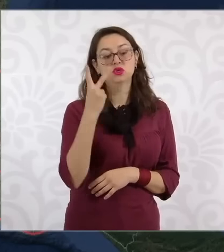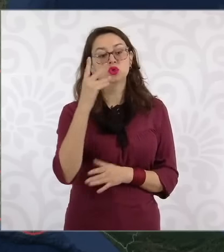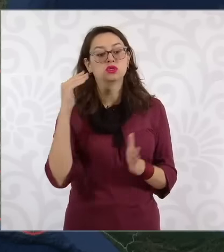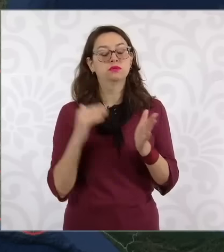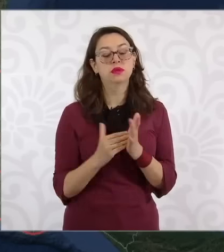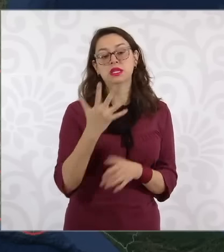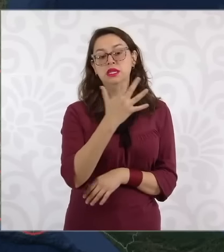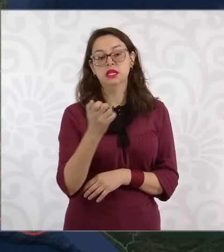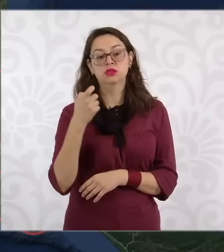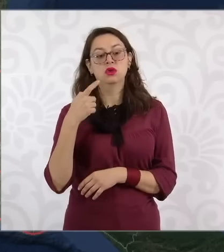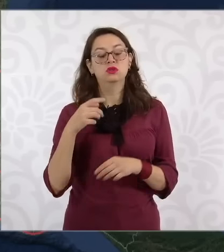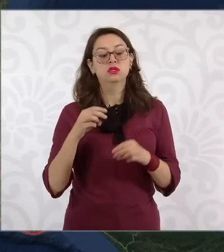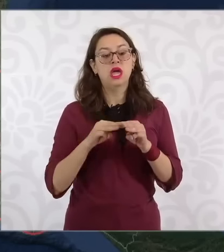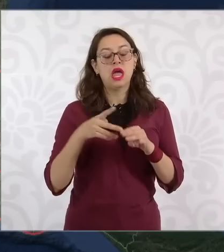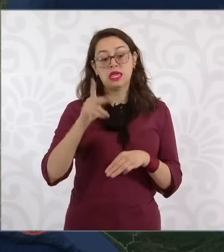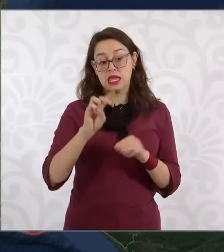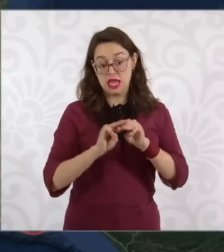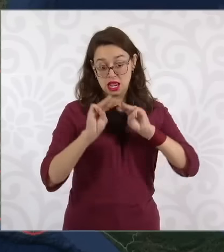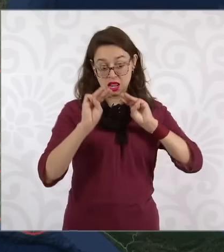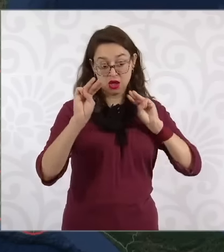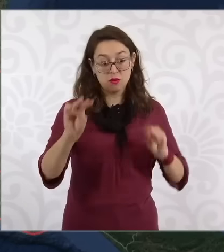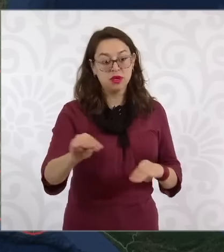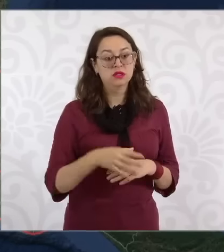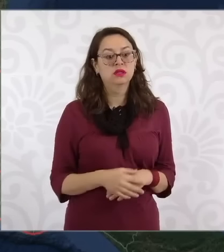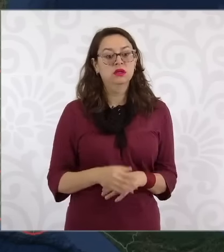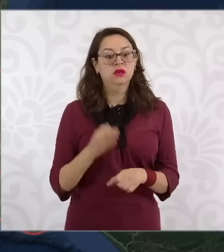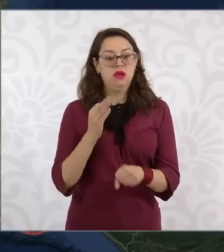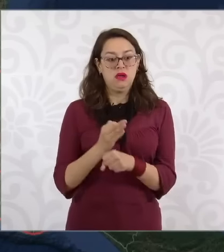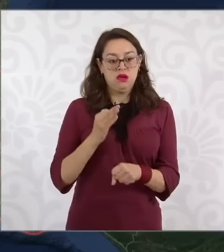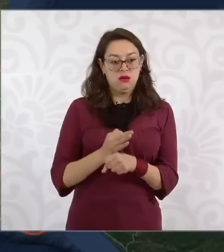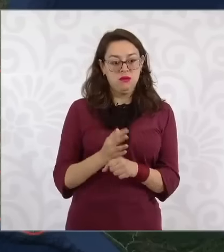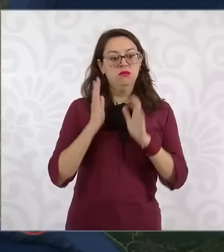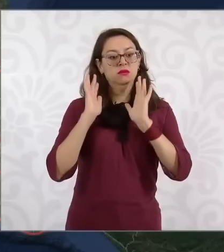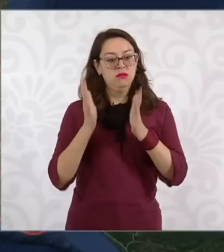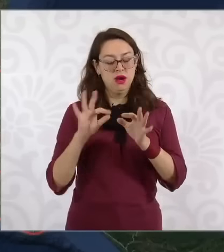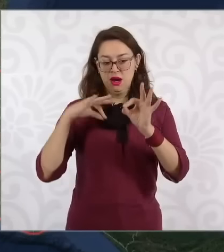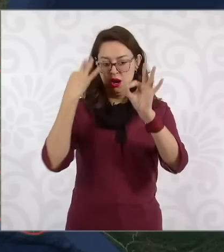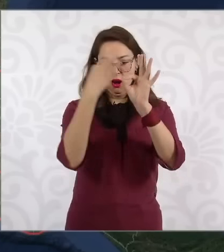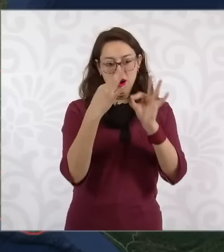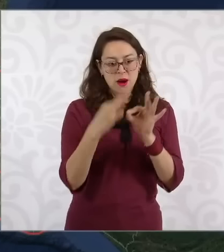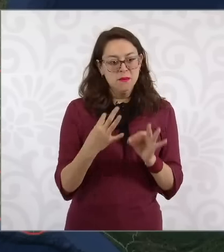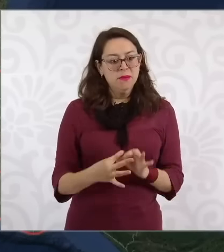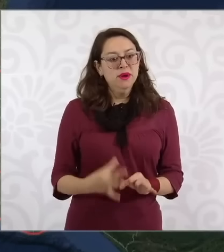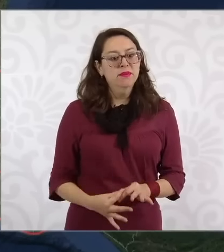concluidos el día de hoy San Ignacio Tayoltita, que acabamos de ir allá a Sinaloa, Babispe Nuevo